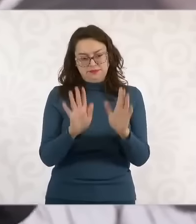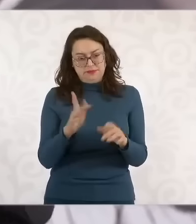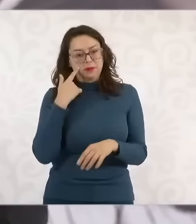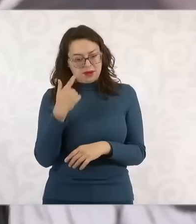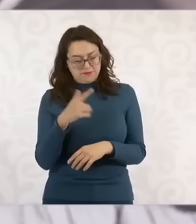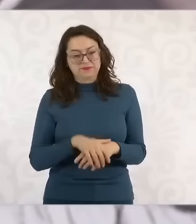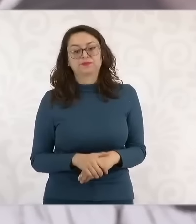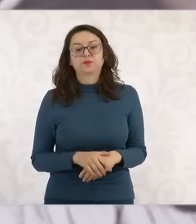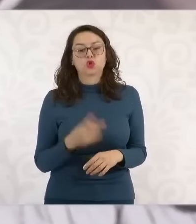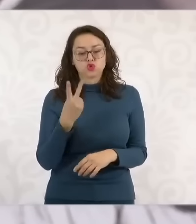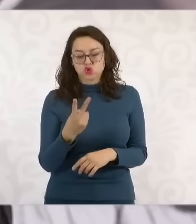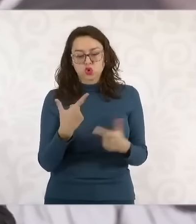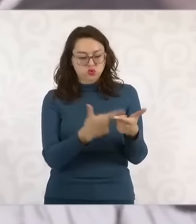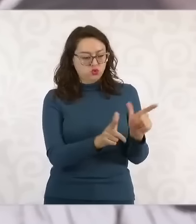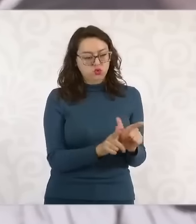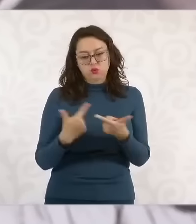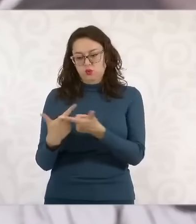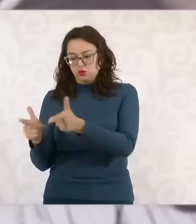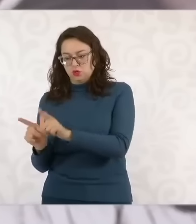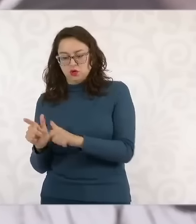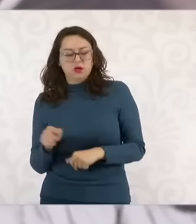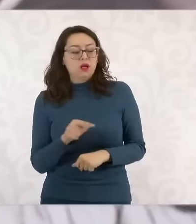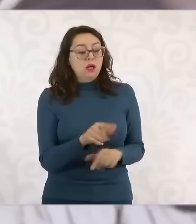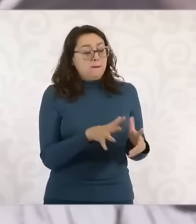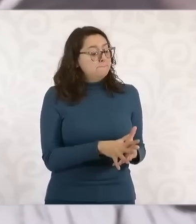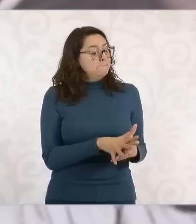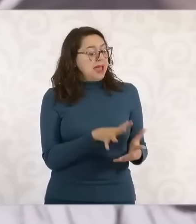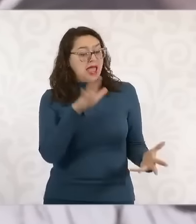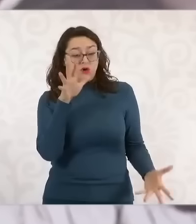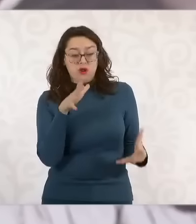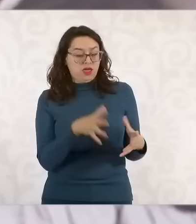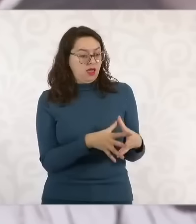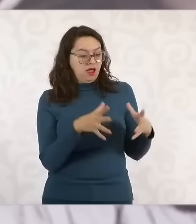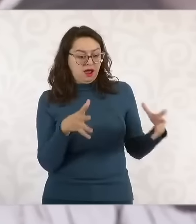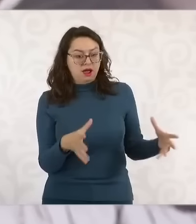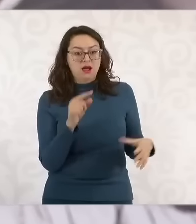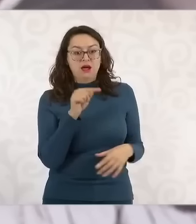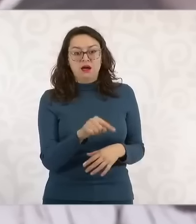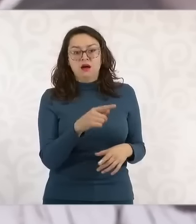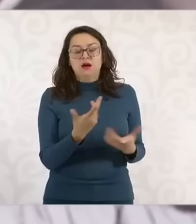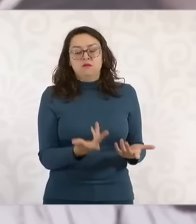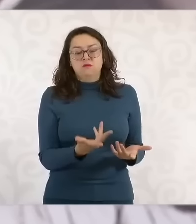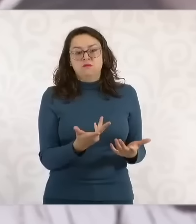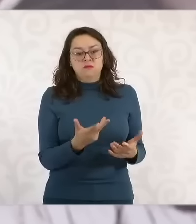mayoría, la mayor parte de la producción tiene componentes muy relevantes tanto de